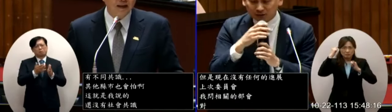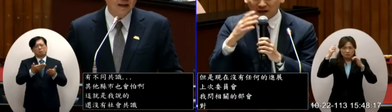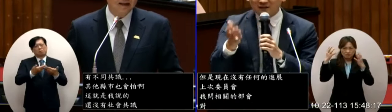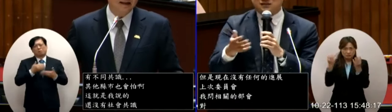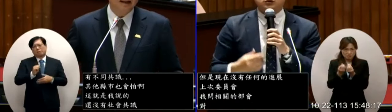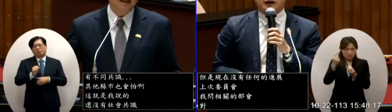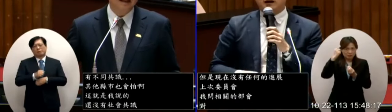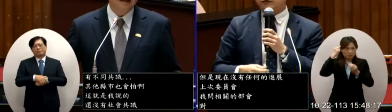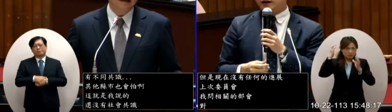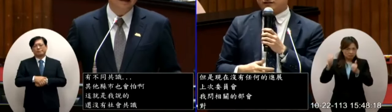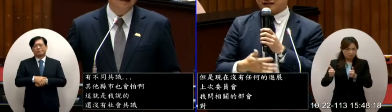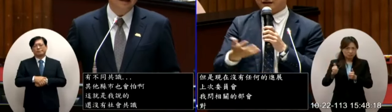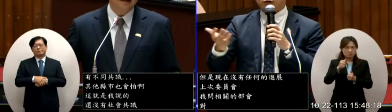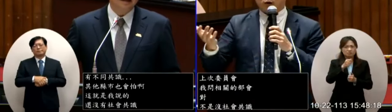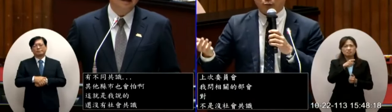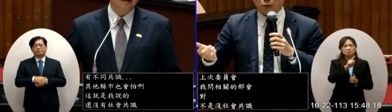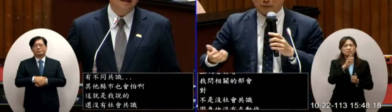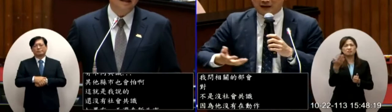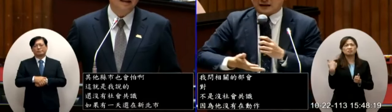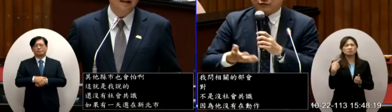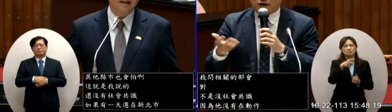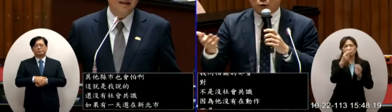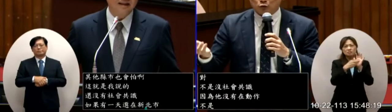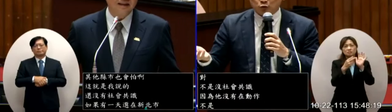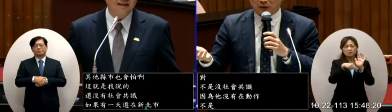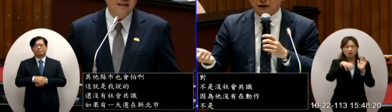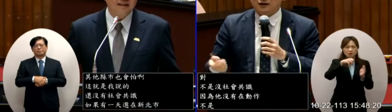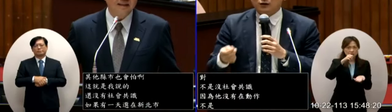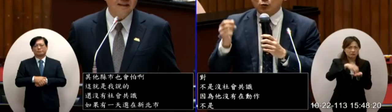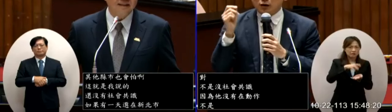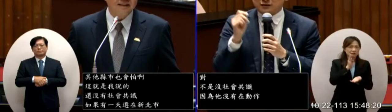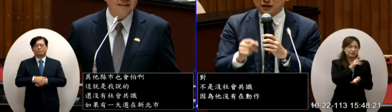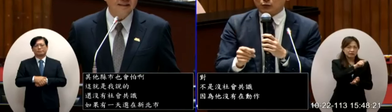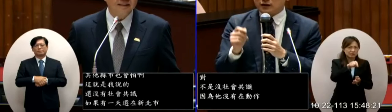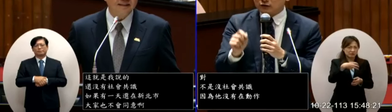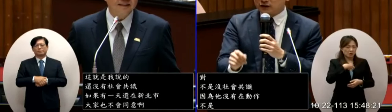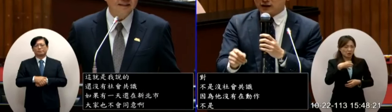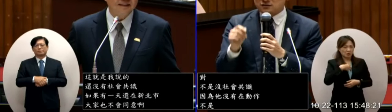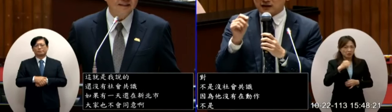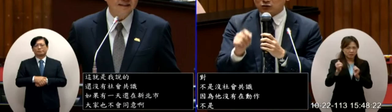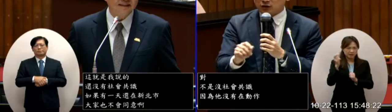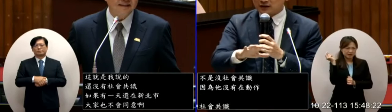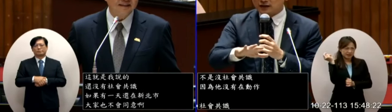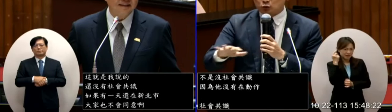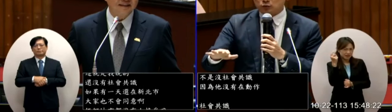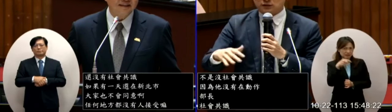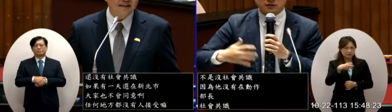你們當時就把核廢料講得很恐怖 讓大家非常恐懼 如果 你認為核廢料是安全可以處理的